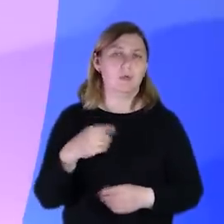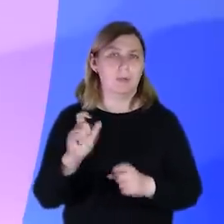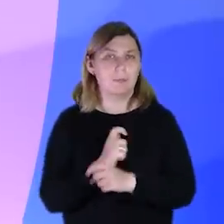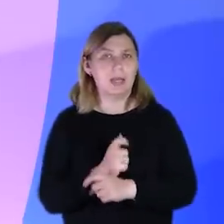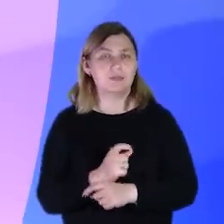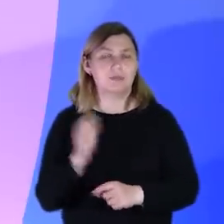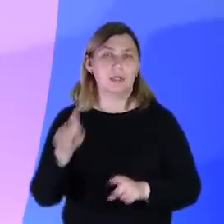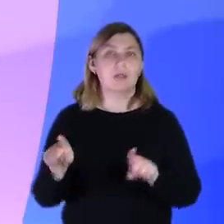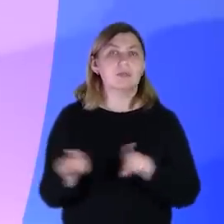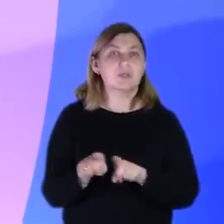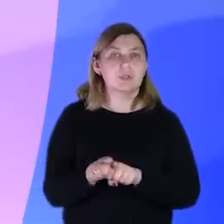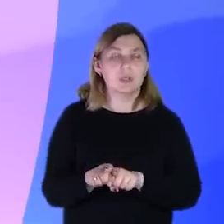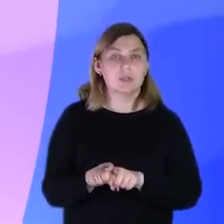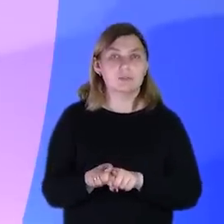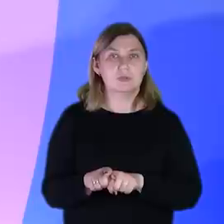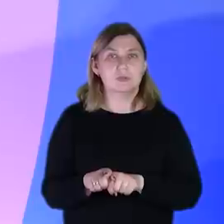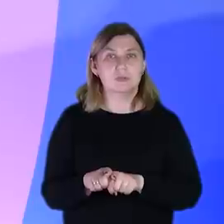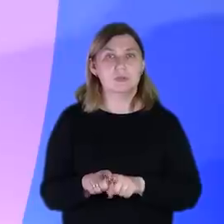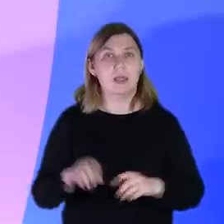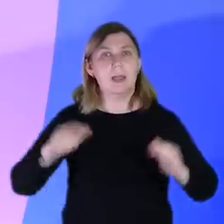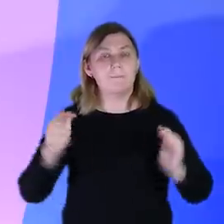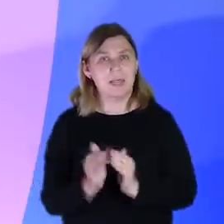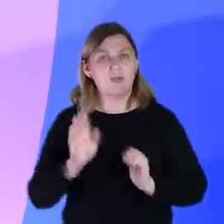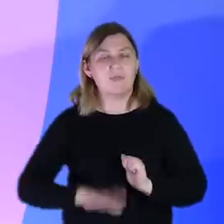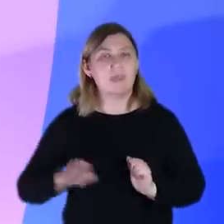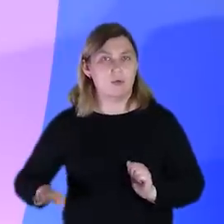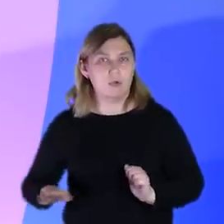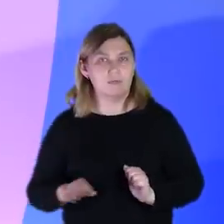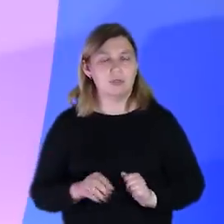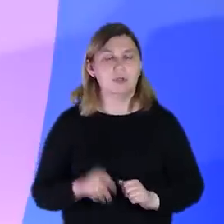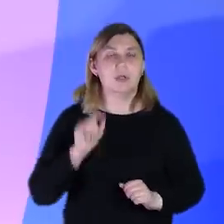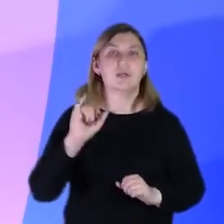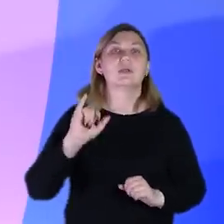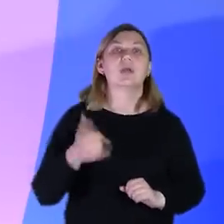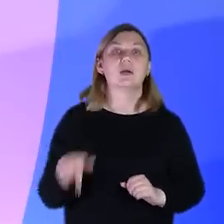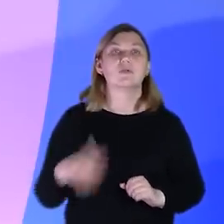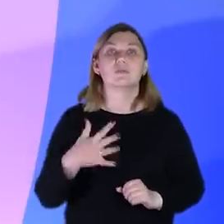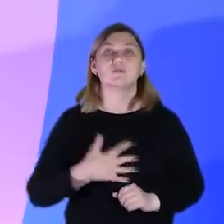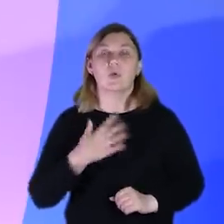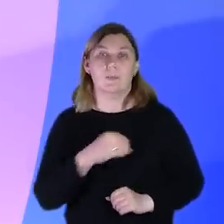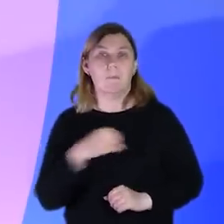badali nastawienie mniejszości narodowych, ich podejście do państwa polskiego.